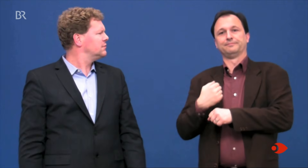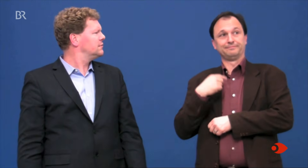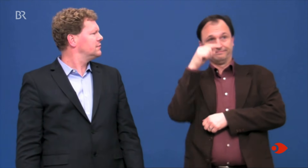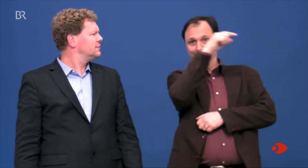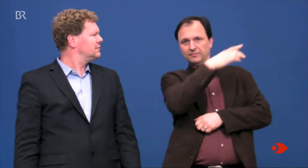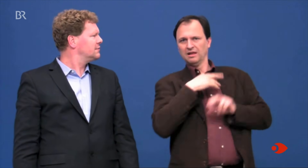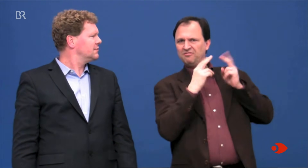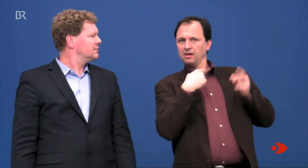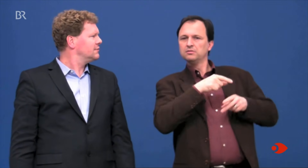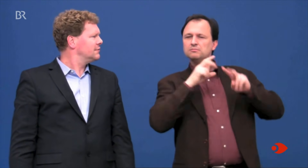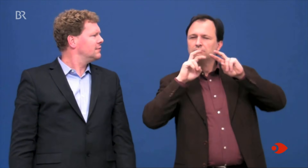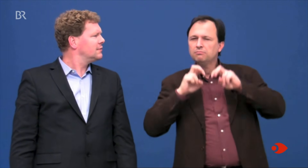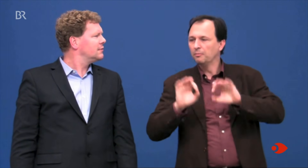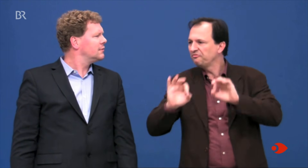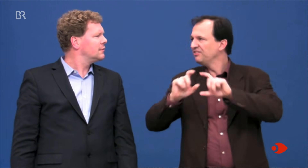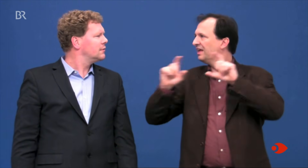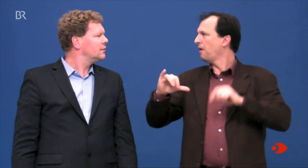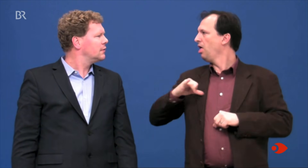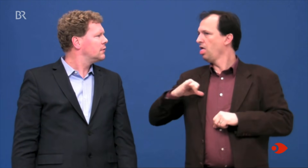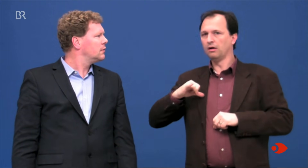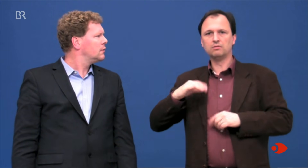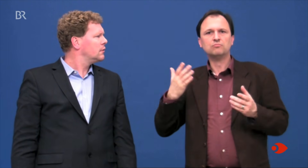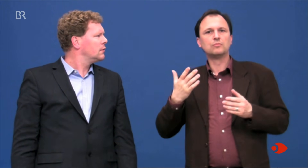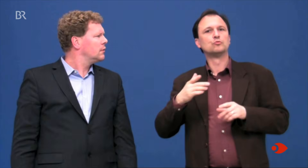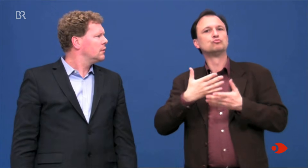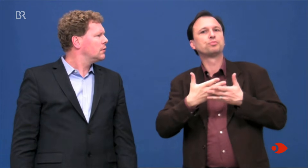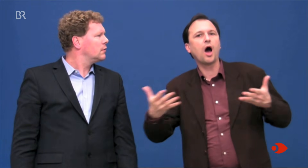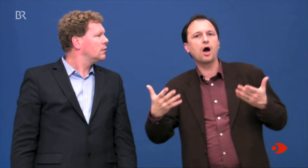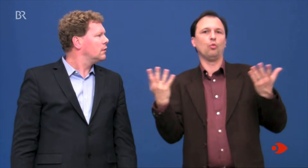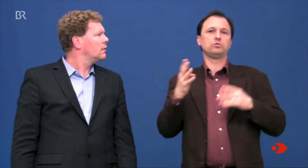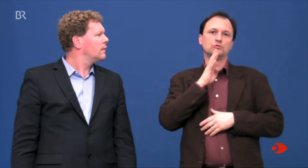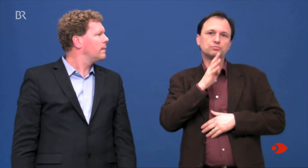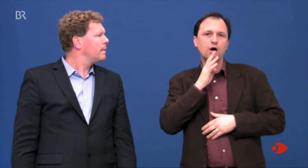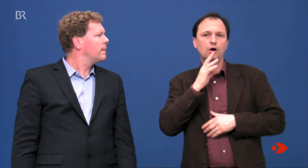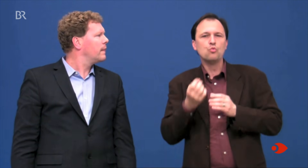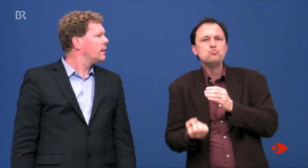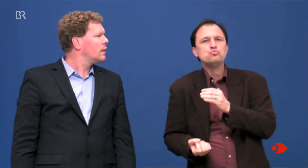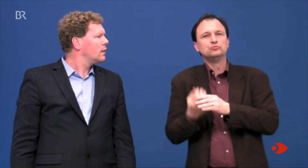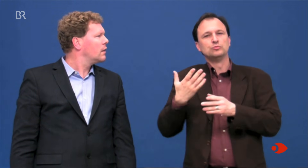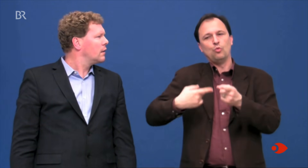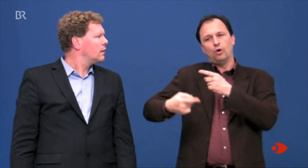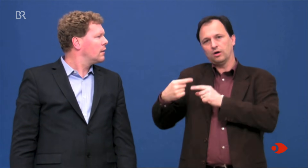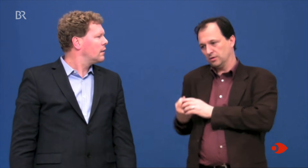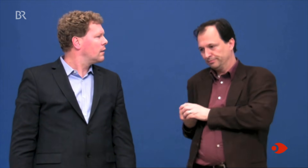Ich? Ich erforsche in meiner Welt gerade etwas Interessantes: Den Ursprung der Lautsprache bzw. der Gebärdensprache.